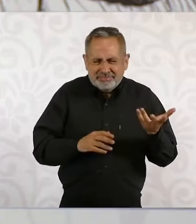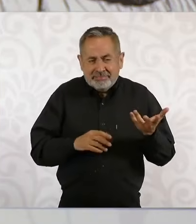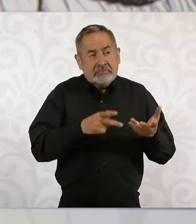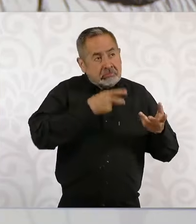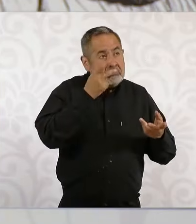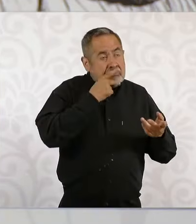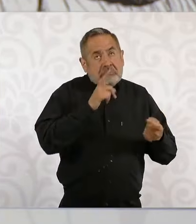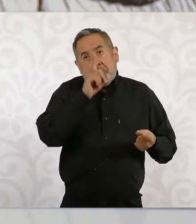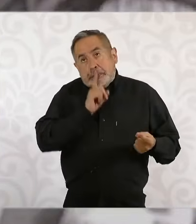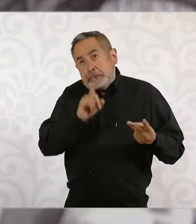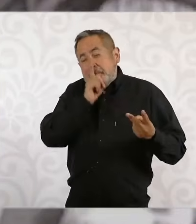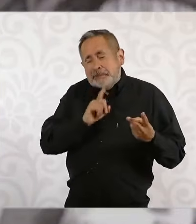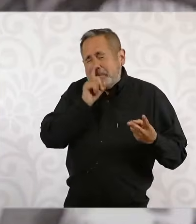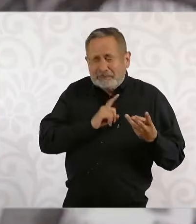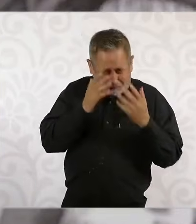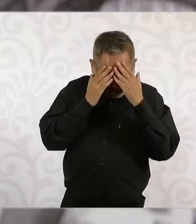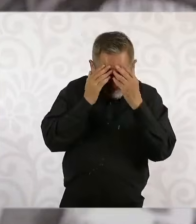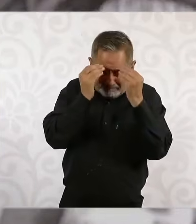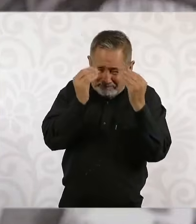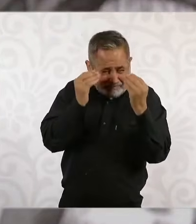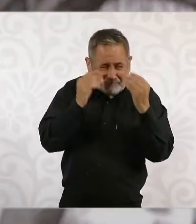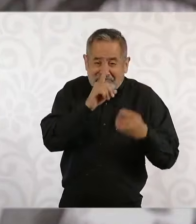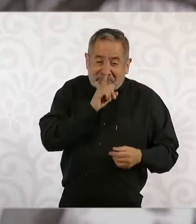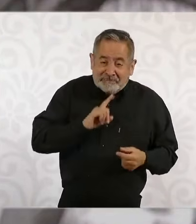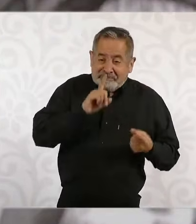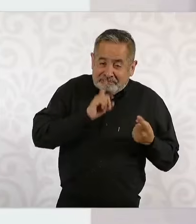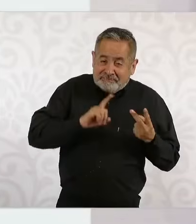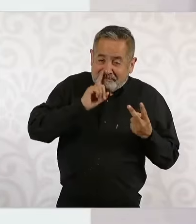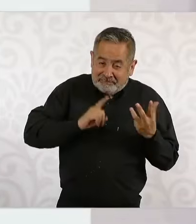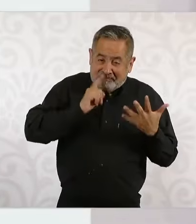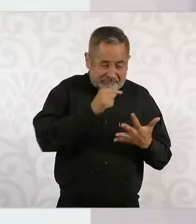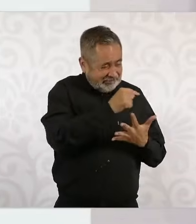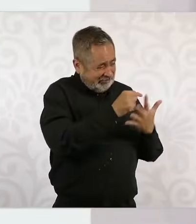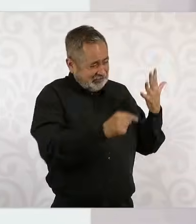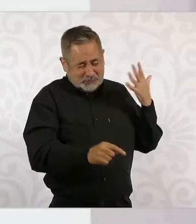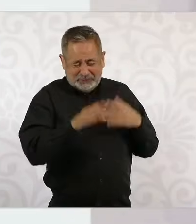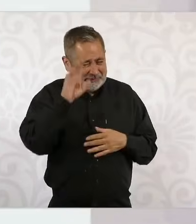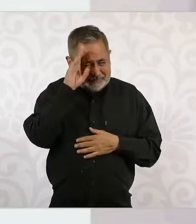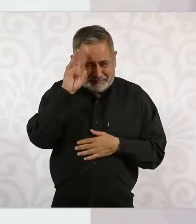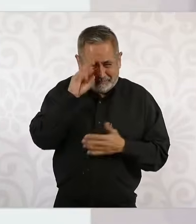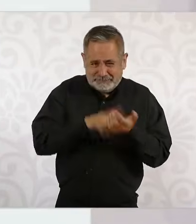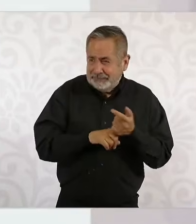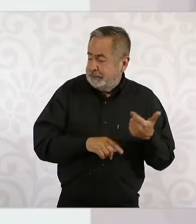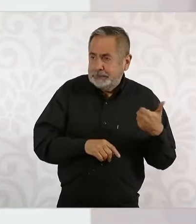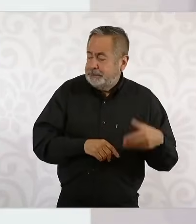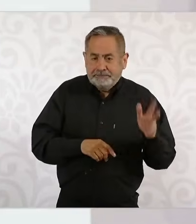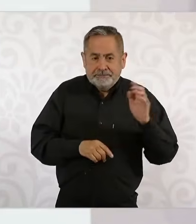que dicen, porque dicen una cantidad de mentiras eh impresionantes, o sea, como parece como si